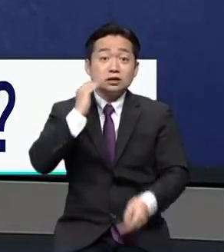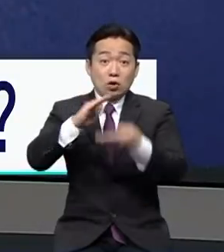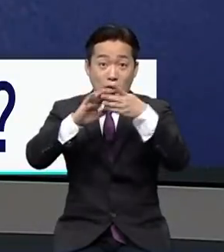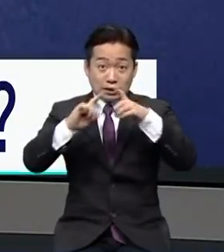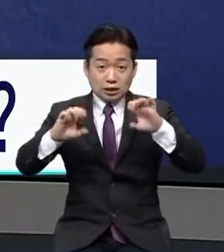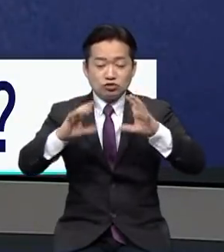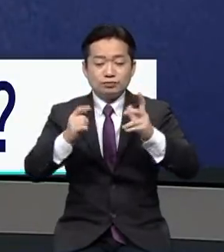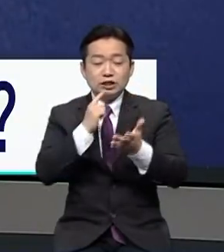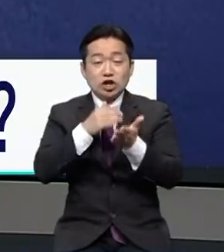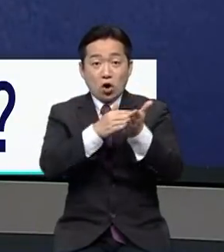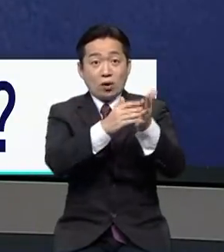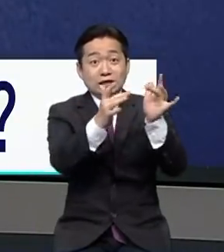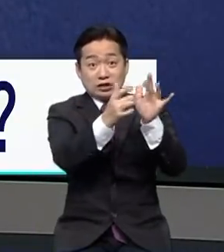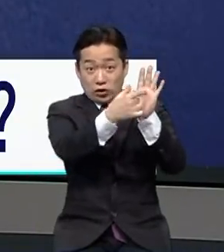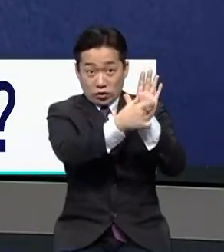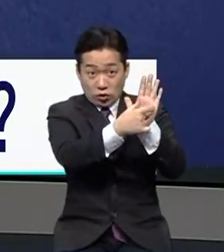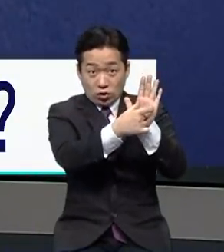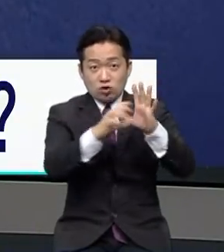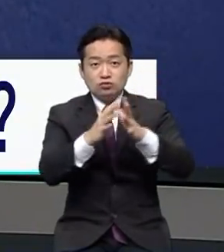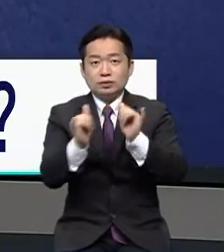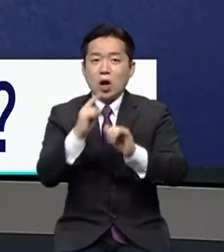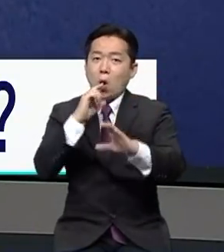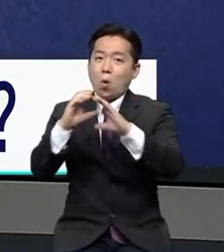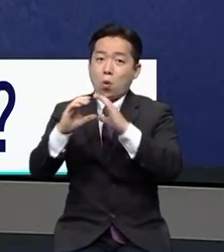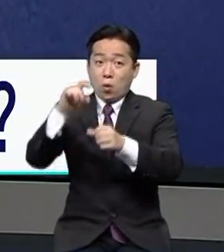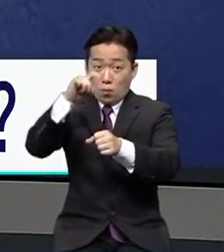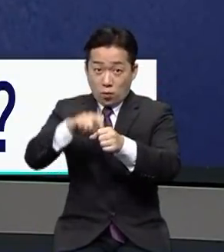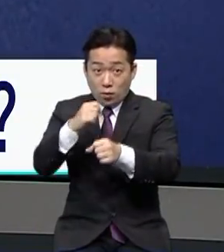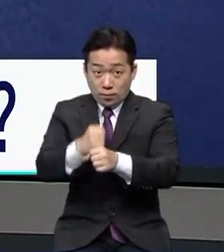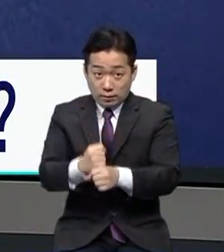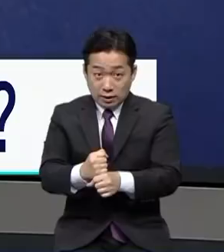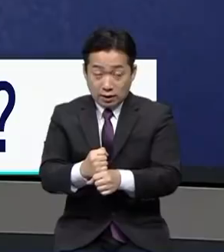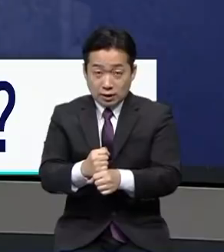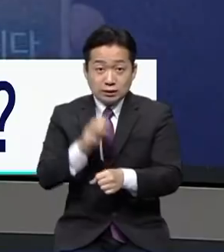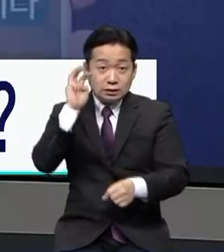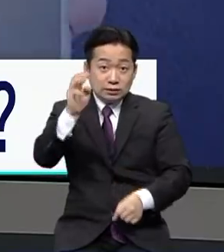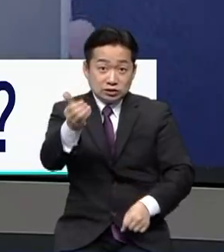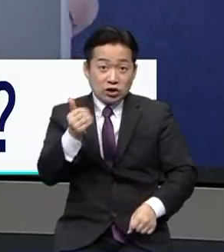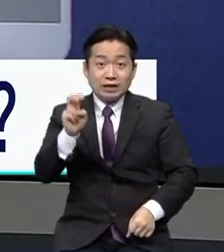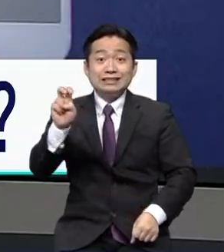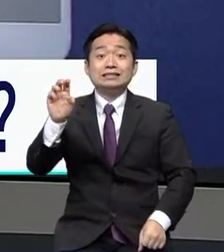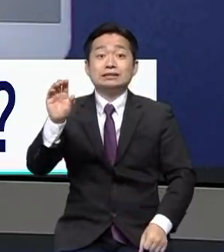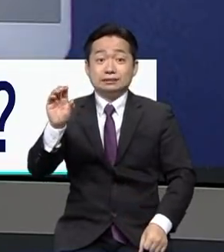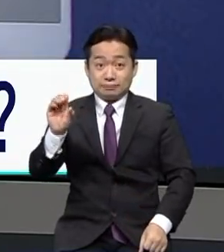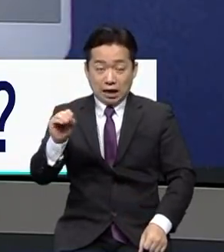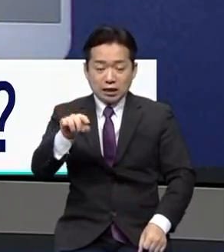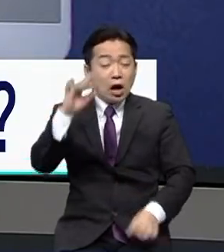(앵커) 청와대 국민청원 게시판. 국민과 직접 소통하겠다는 취지로 만들어졌죠. 30일 안에 20만 명이 동의를 해야 정부